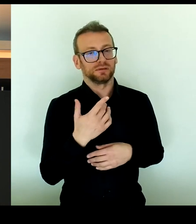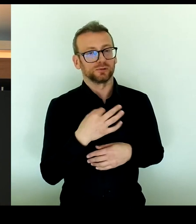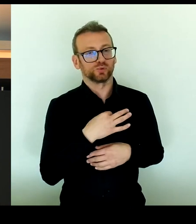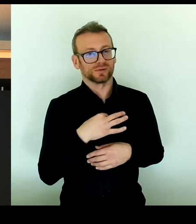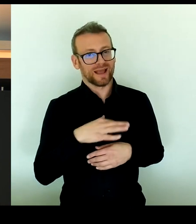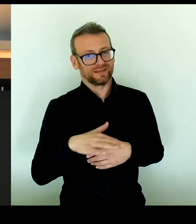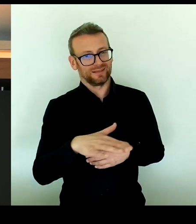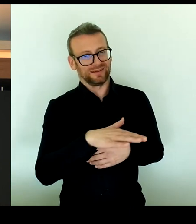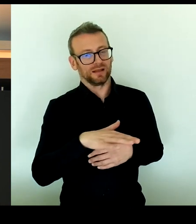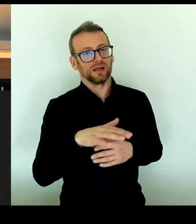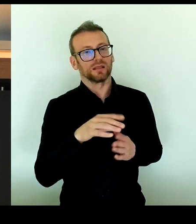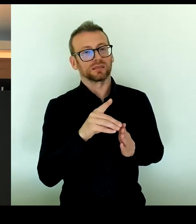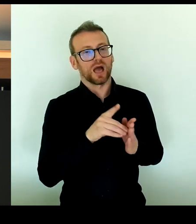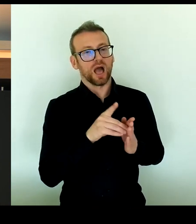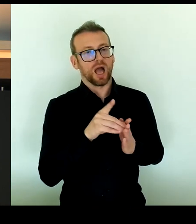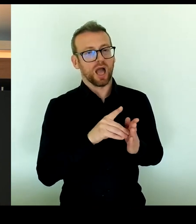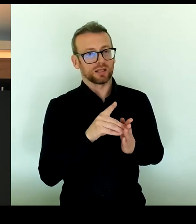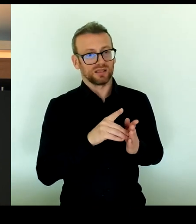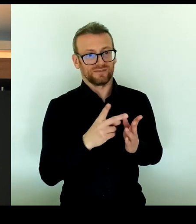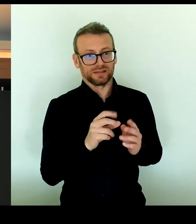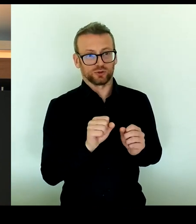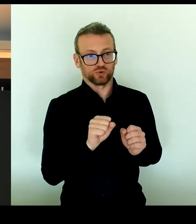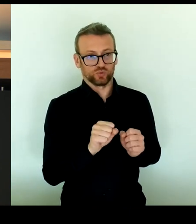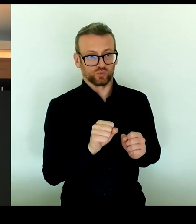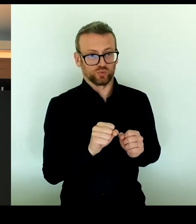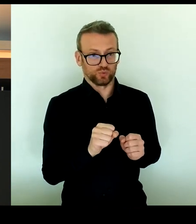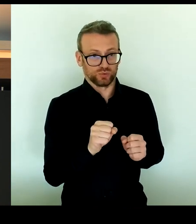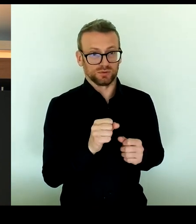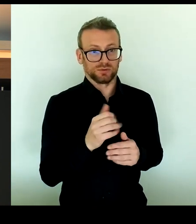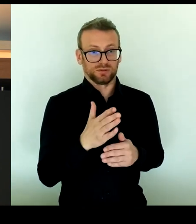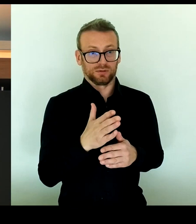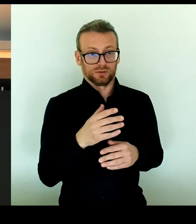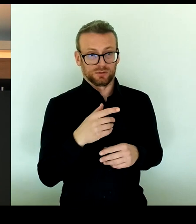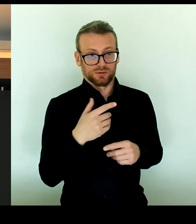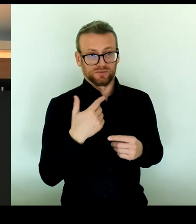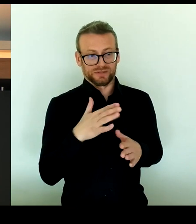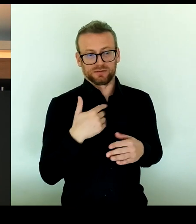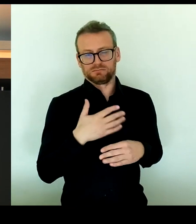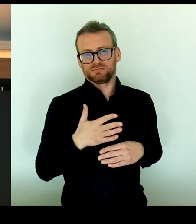dieses Thema besonders kommentierenswert wär. Ich möchte das Thema insofern